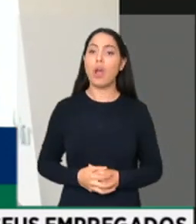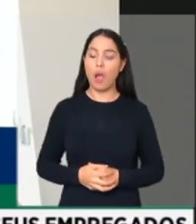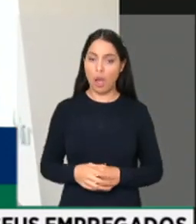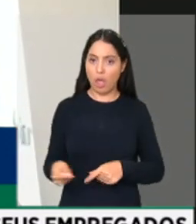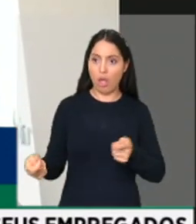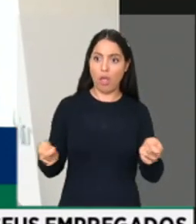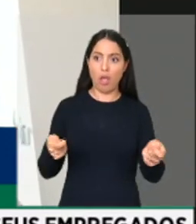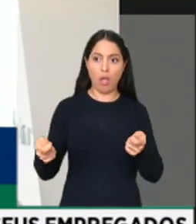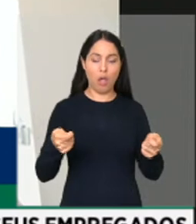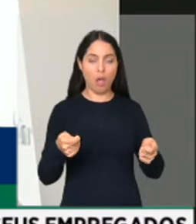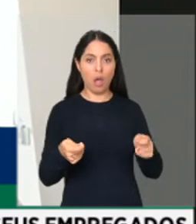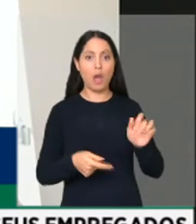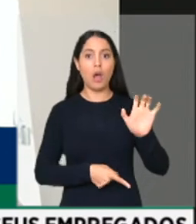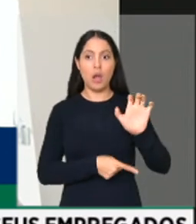SECRETARIA DA SAÚDE DO ESTADO